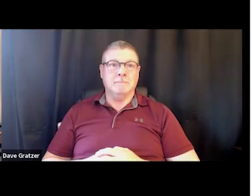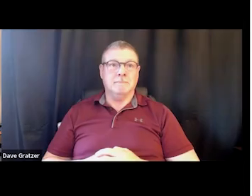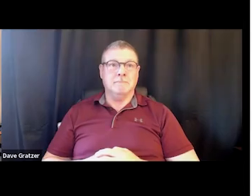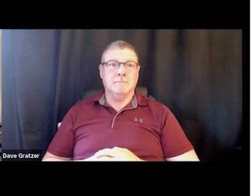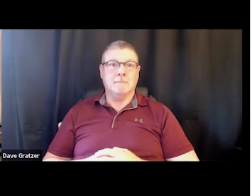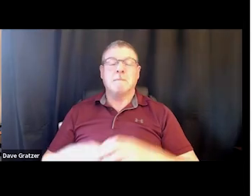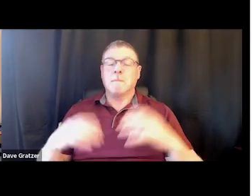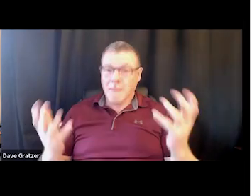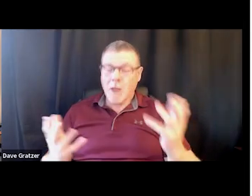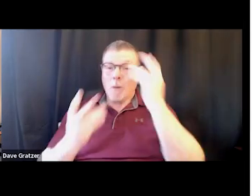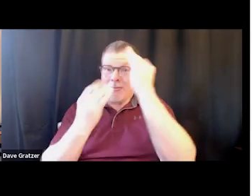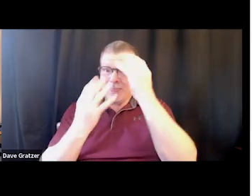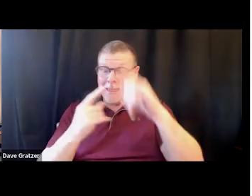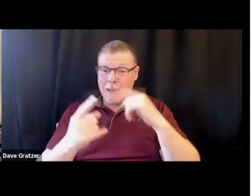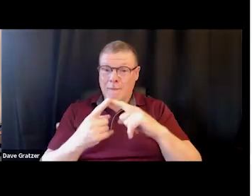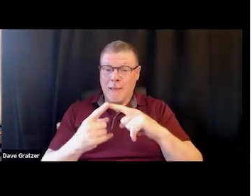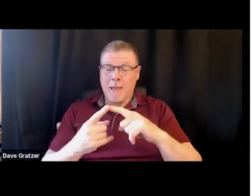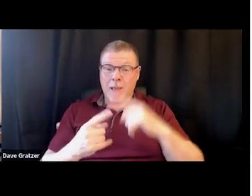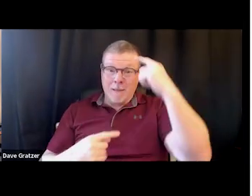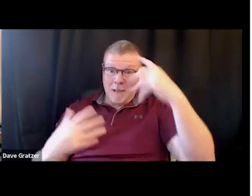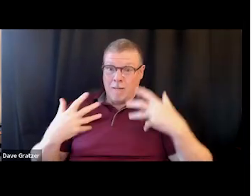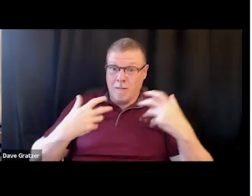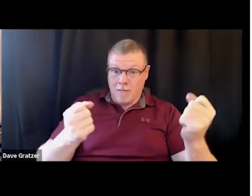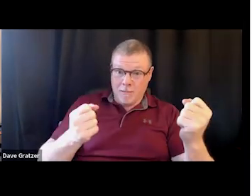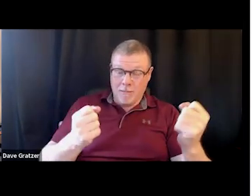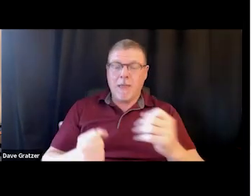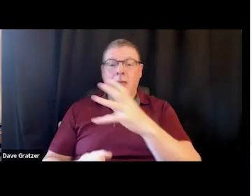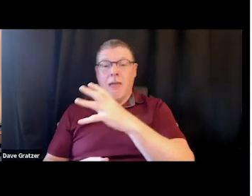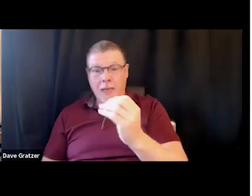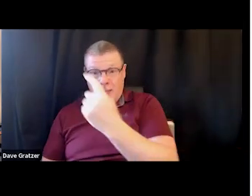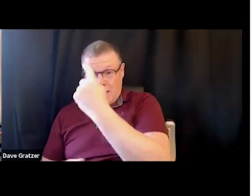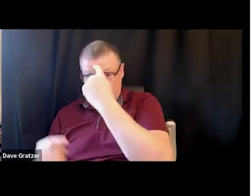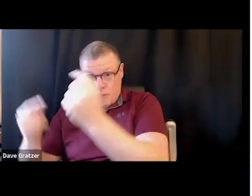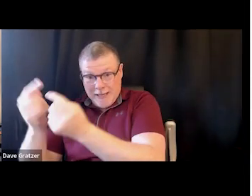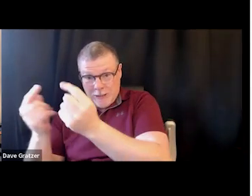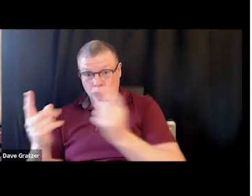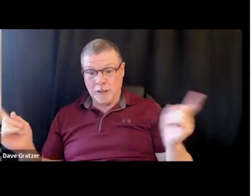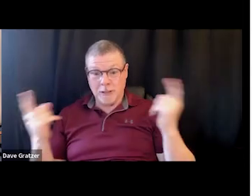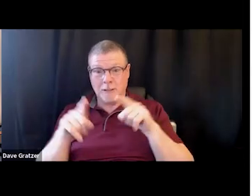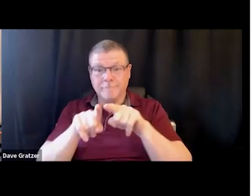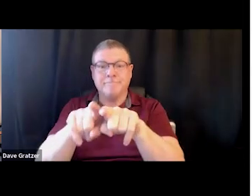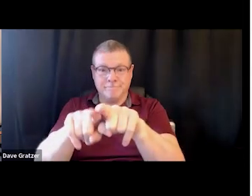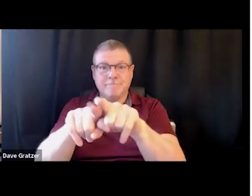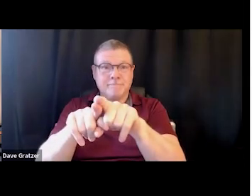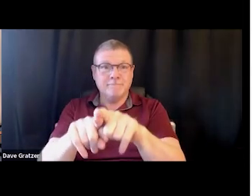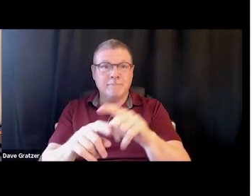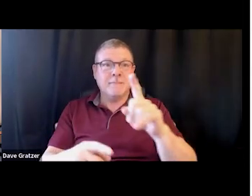Al pensar en la salud mental y la lesión cerebral, estas dos cosas van de la mano. Un historial de lesión cerebral traumática está asociado con un mayor riesgo